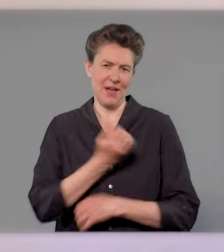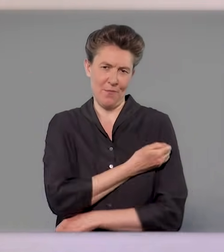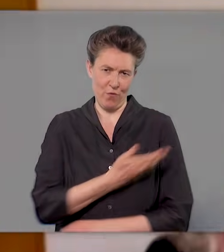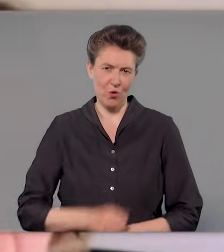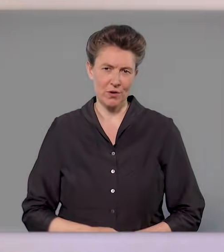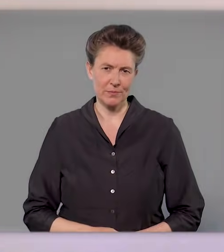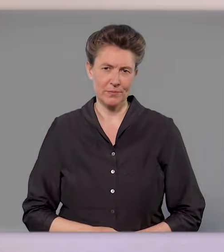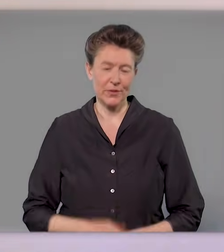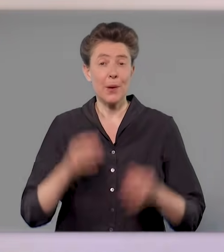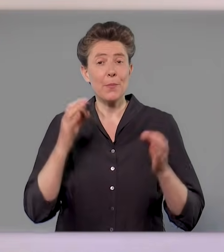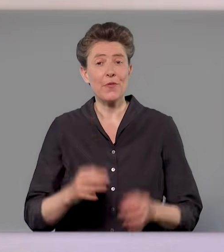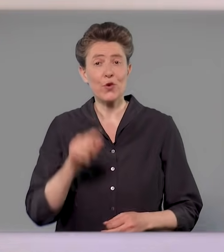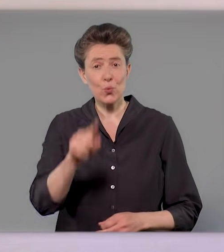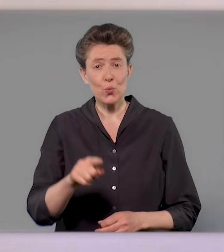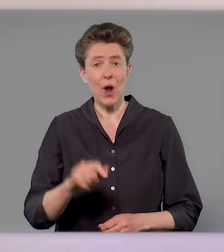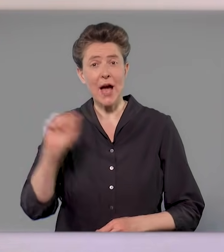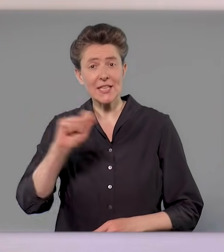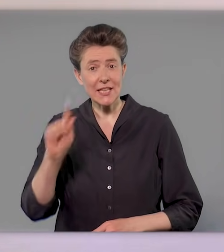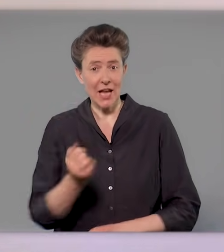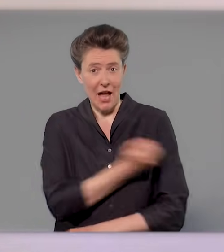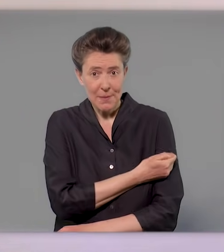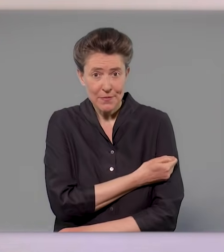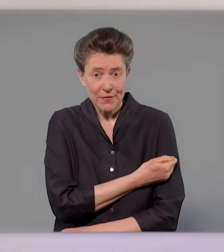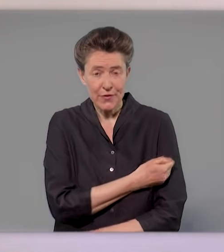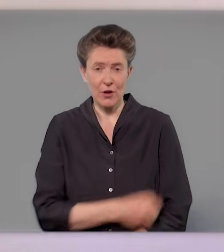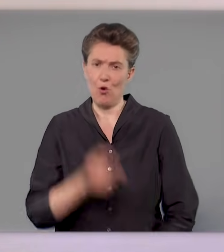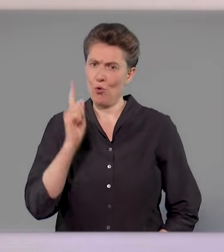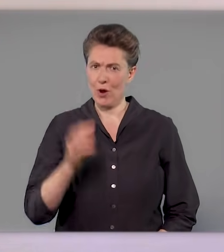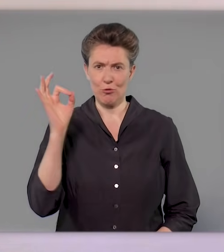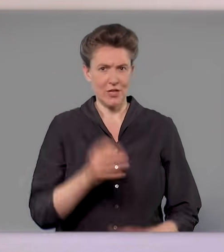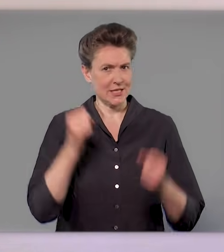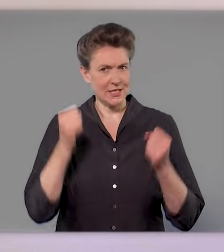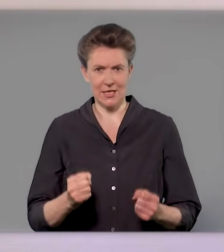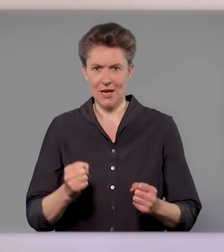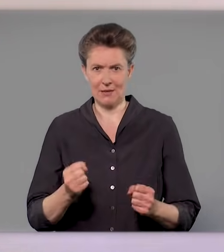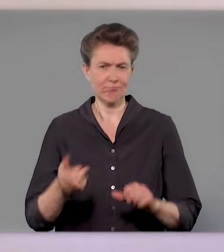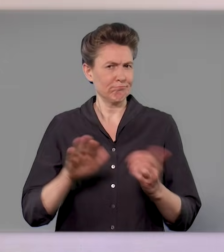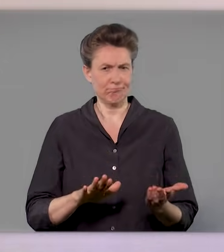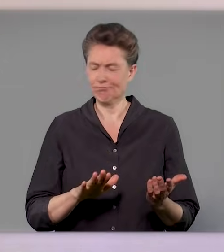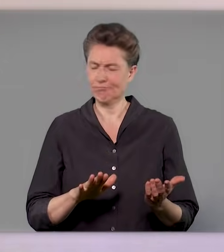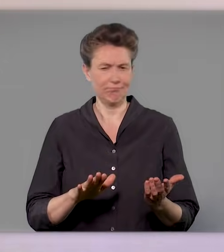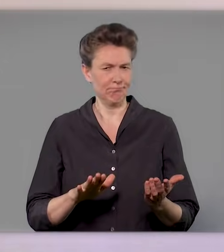Er verhindert zu quasi 100 Prozent einen Tod an Covid-19